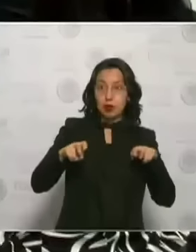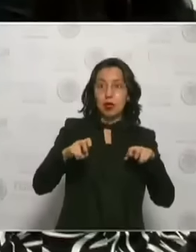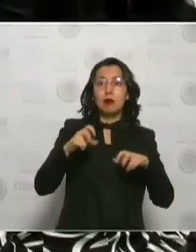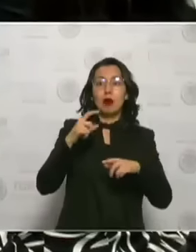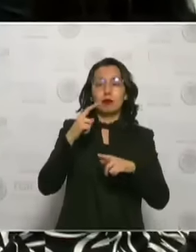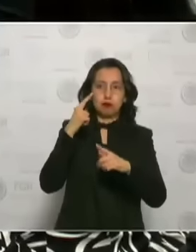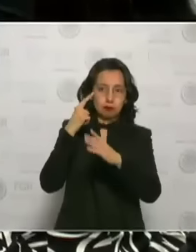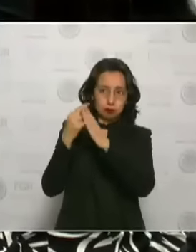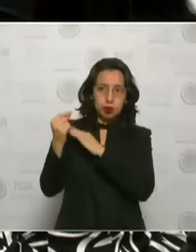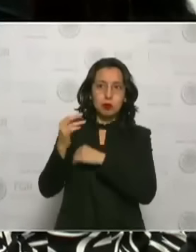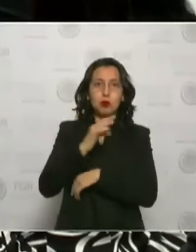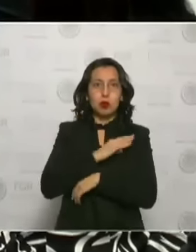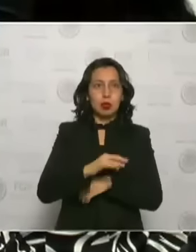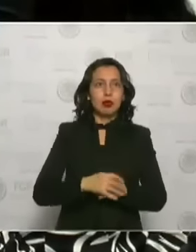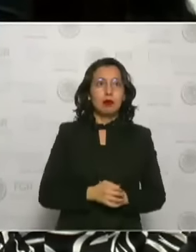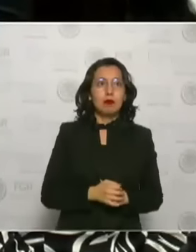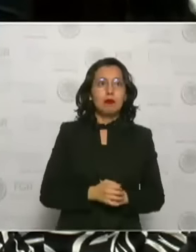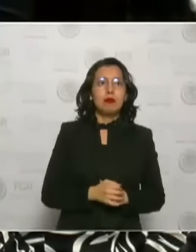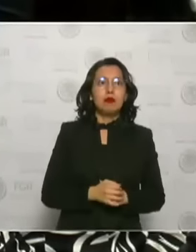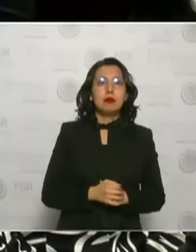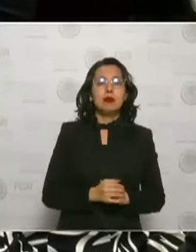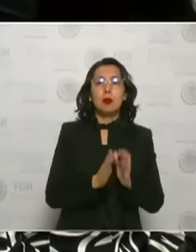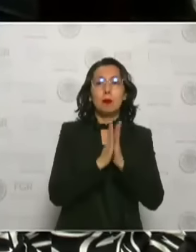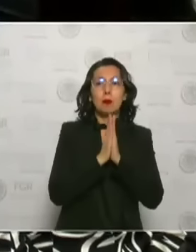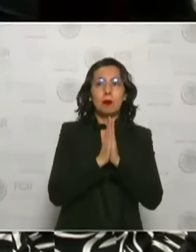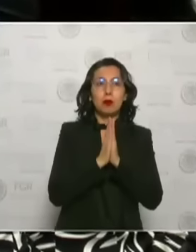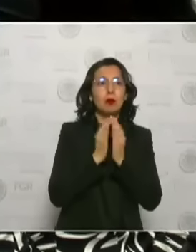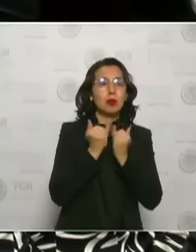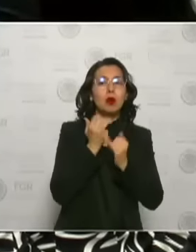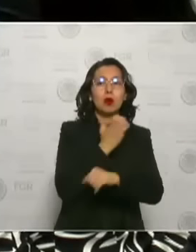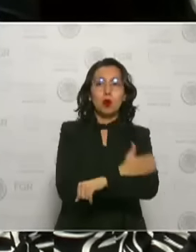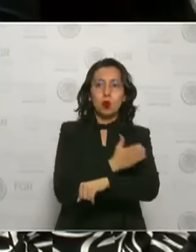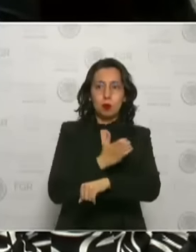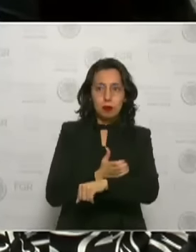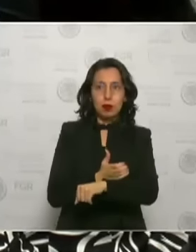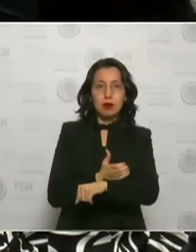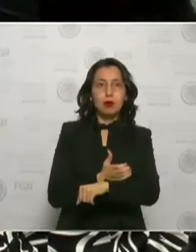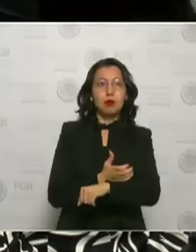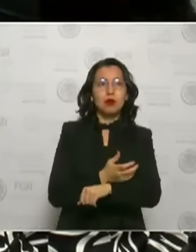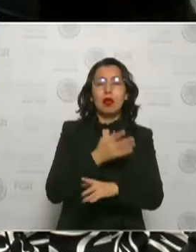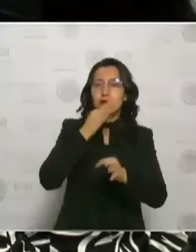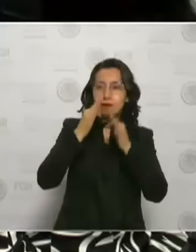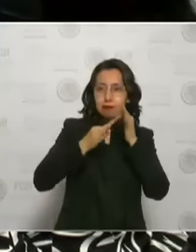presidium. Misma indicación que hacemos, por favor, compañeras, compañeros de medios,